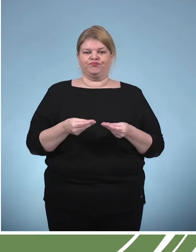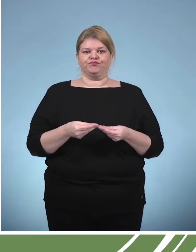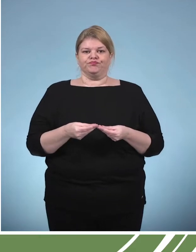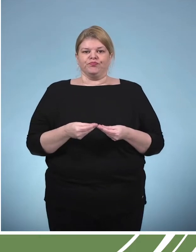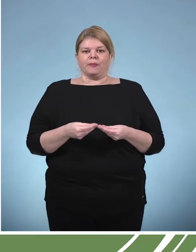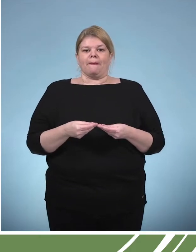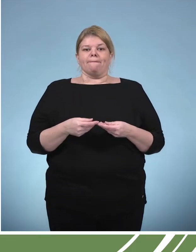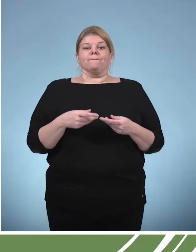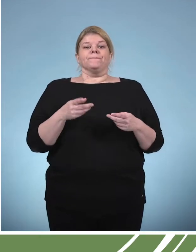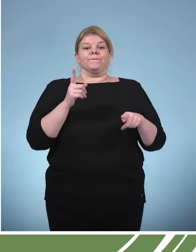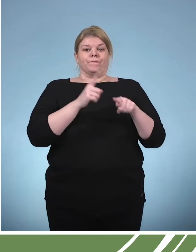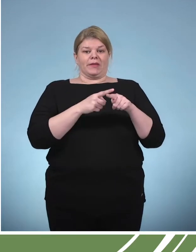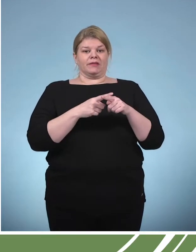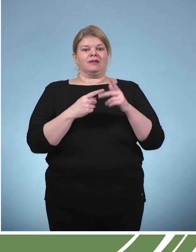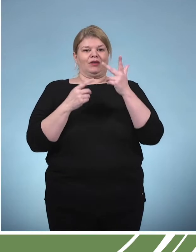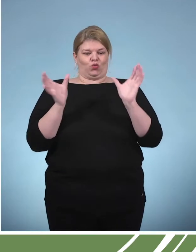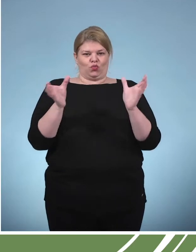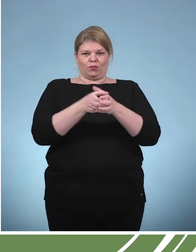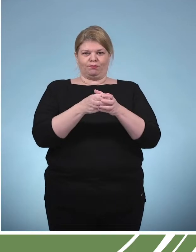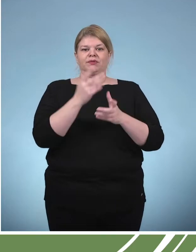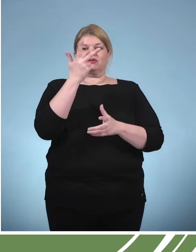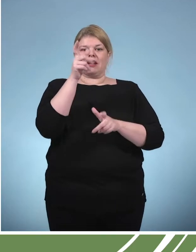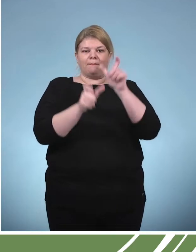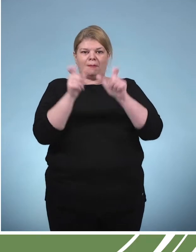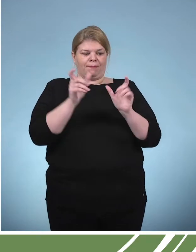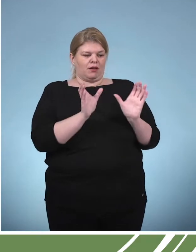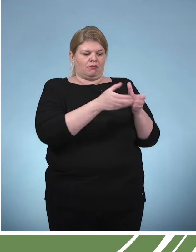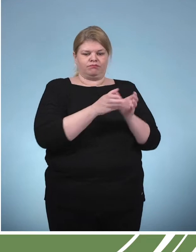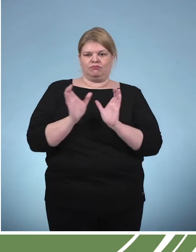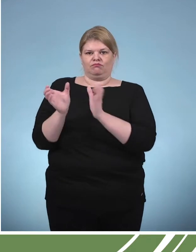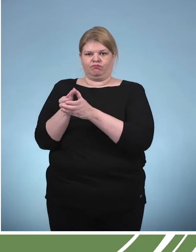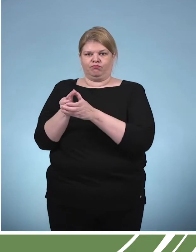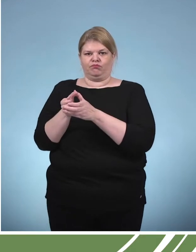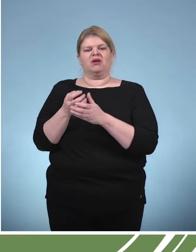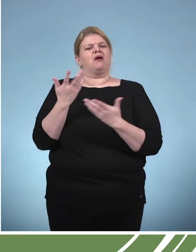treffen sich die Teilnehmenden in Dreier-Gruppen. Lass sie auswählen, mit wem sie in einer Gruppe sein wollen.